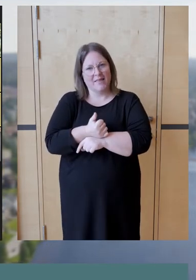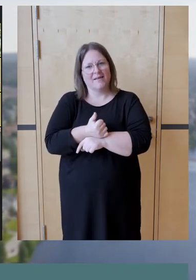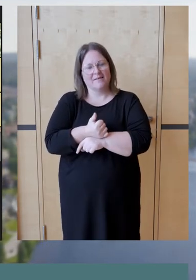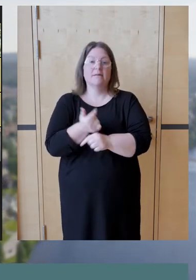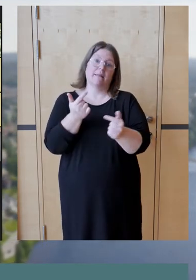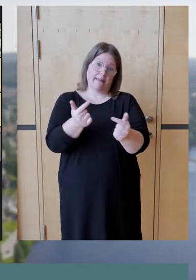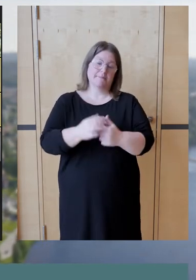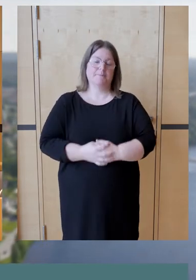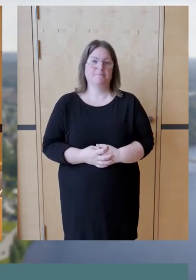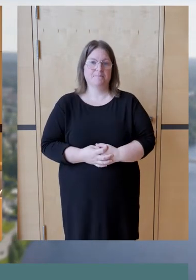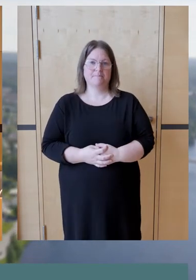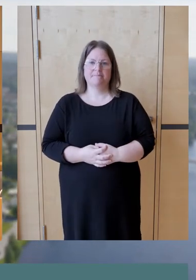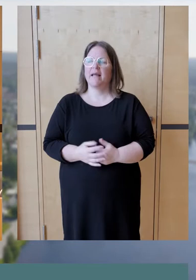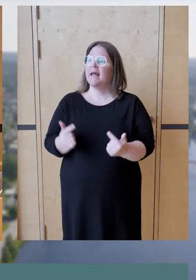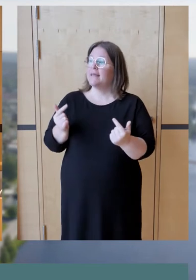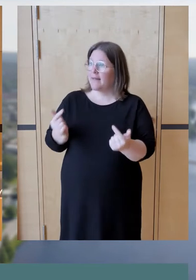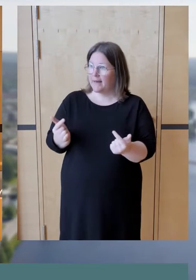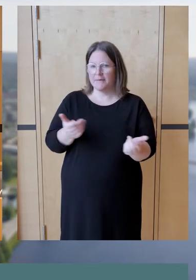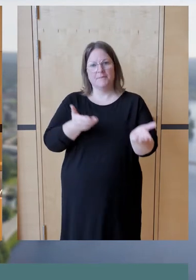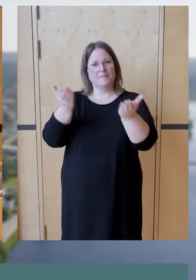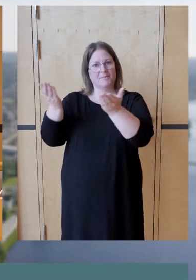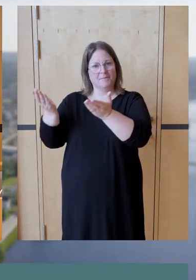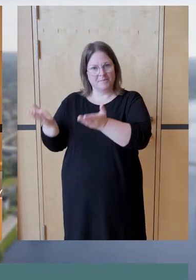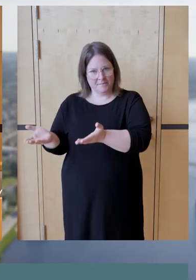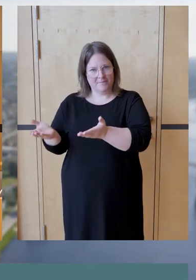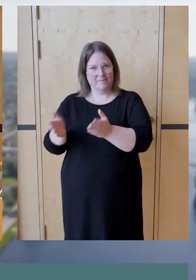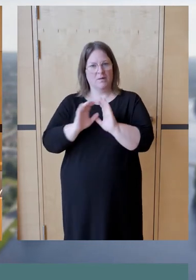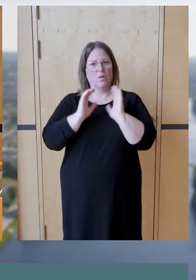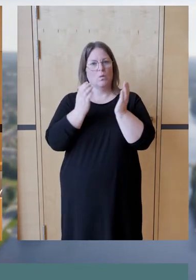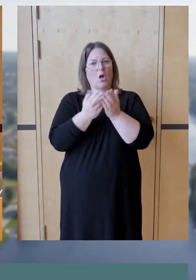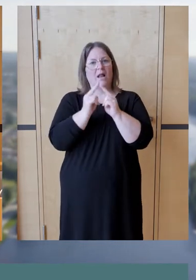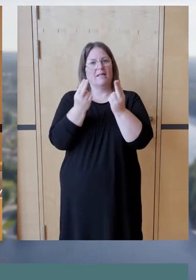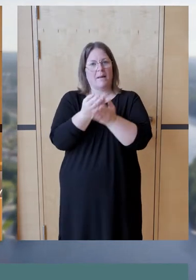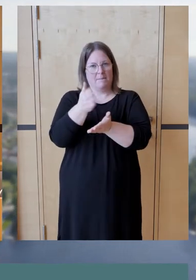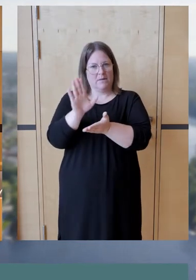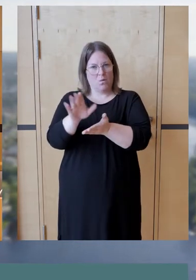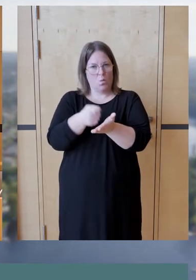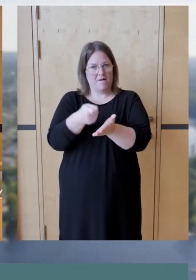Taxi Walter numret till Josefin emot i socialnämndens ordförande Socialdemokraterna därefter Felicia Lundmark